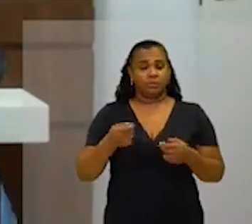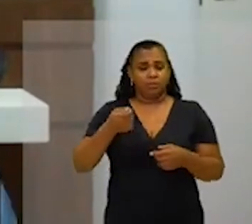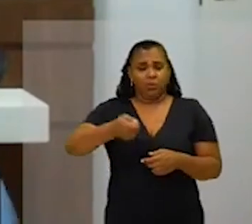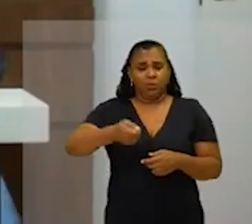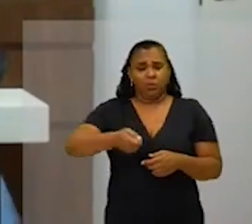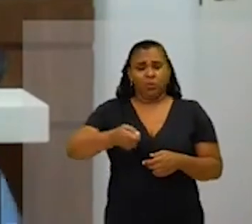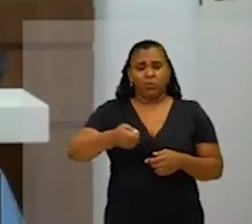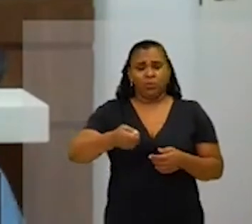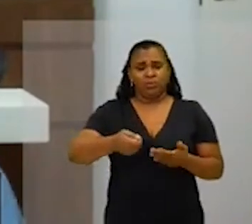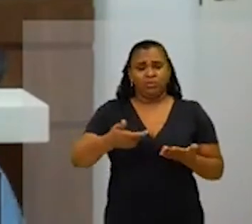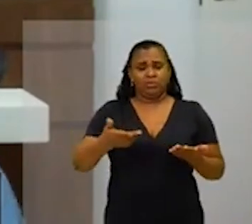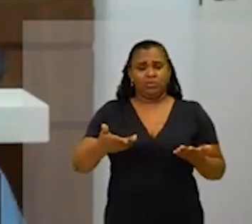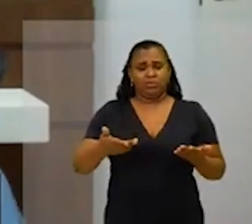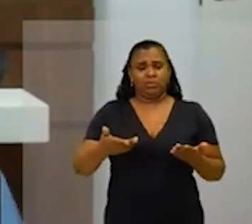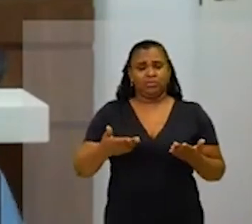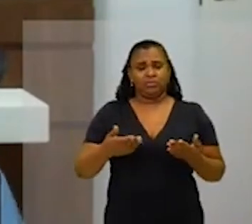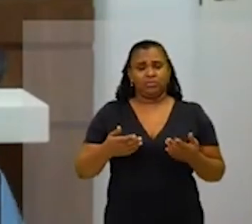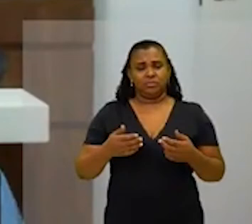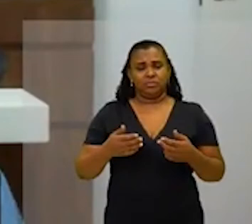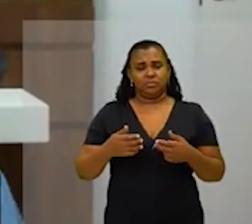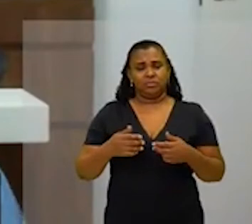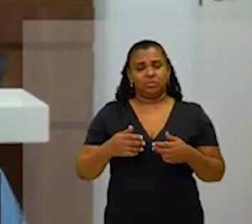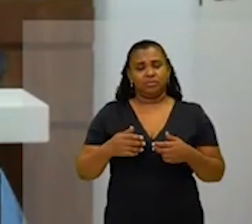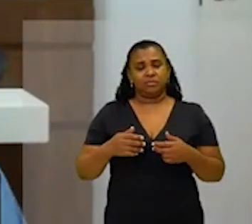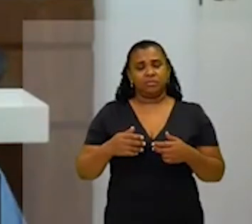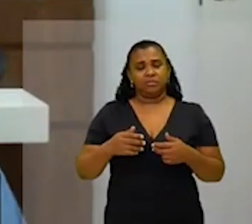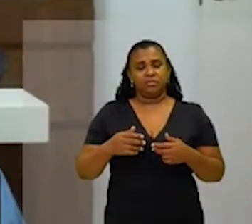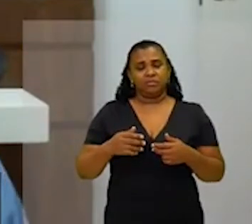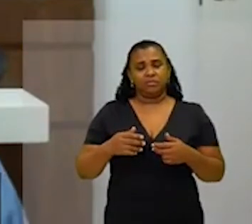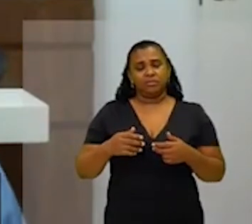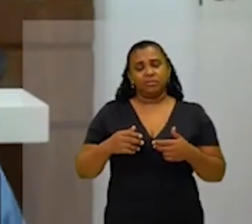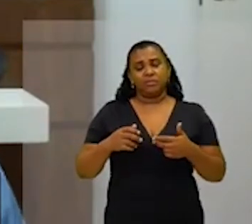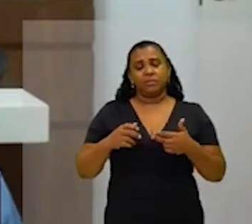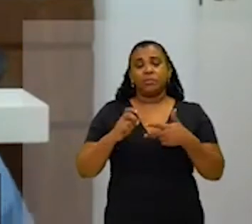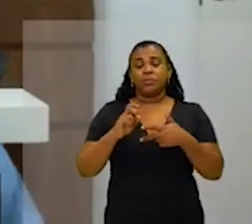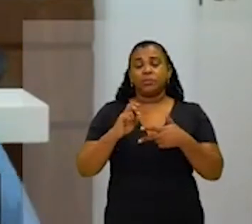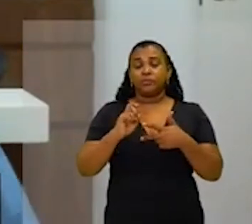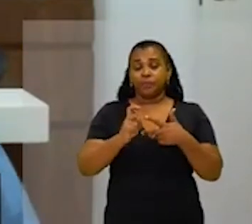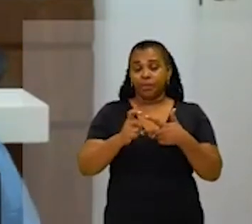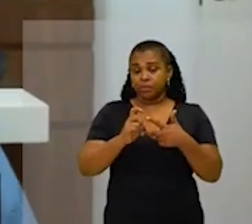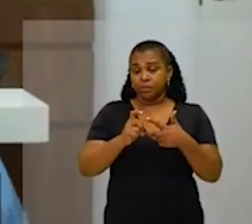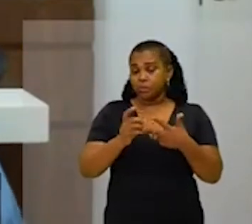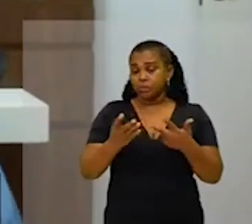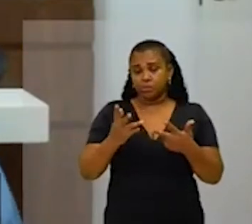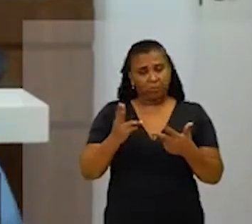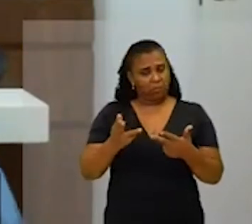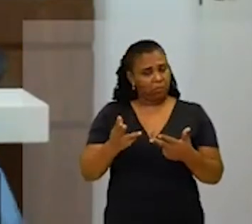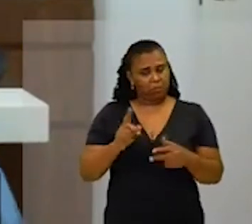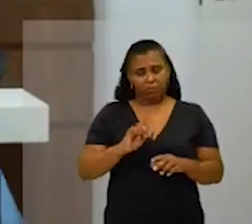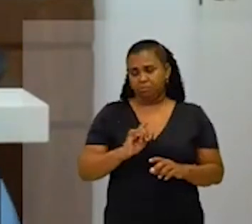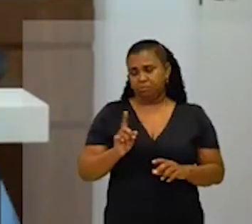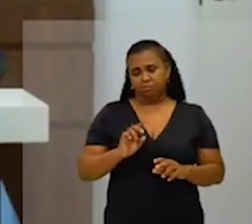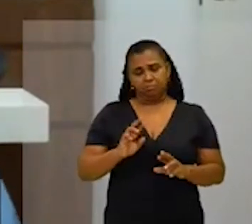orçamentária pelo servidor público o treinador de despesa como eu dirigente de faculdade